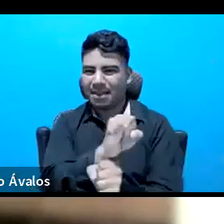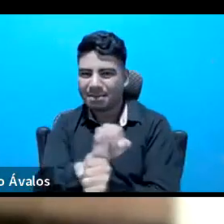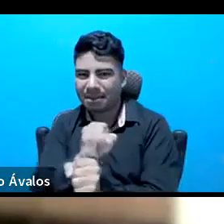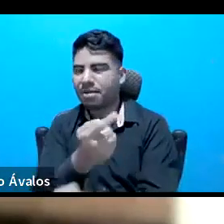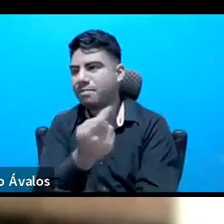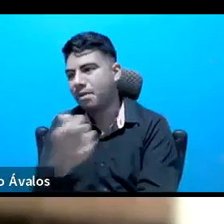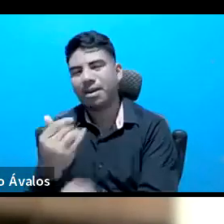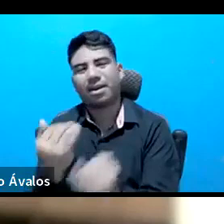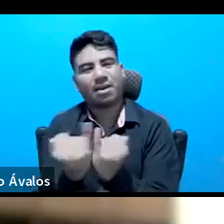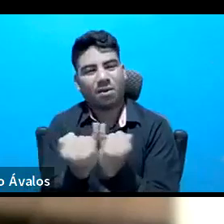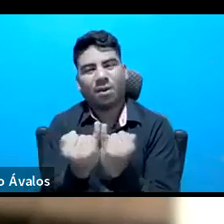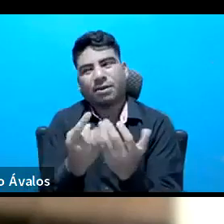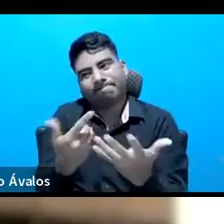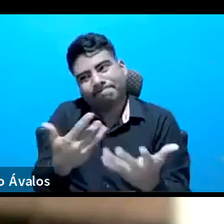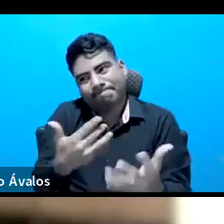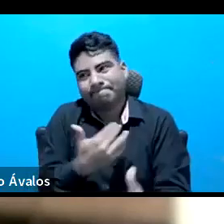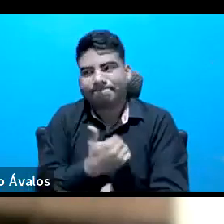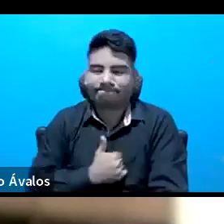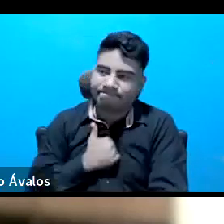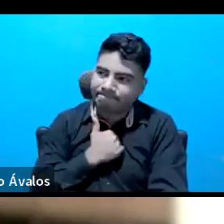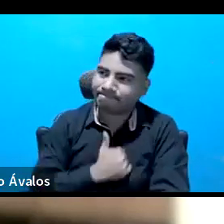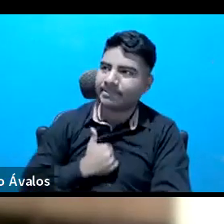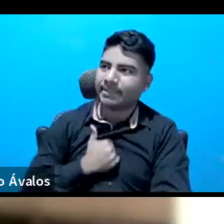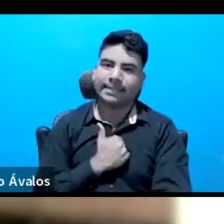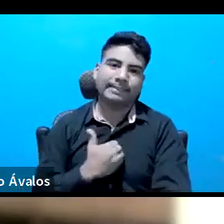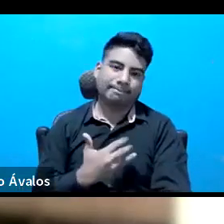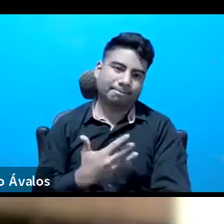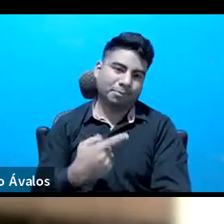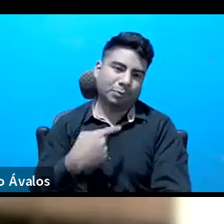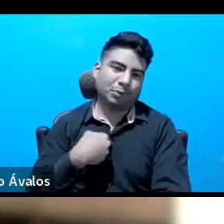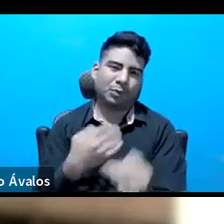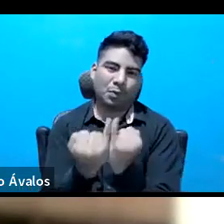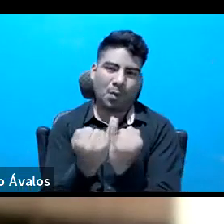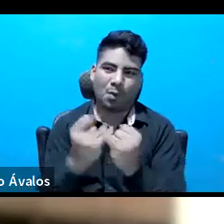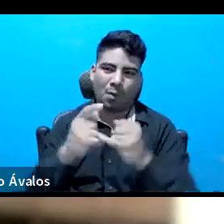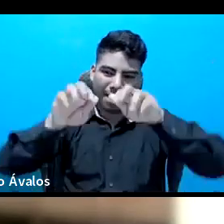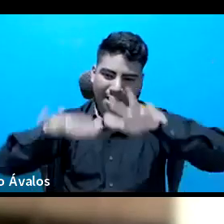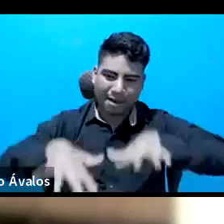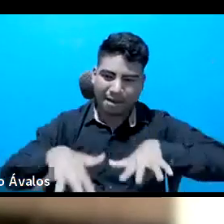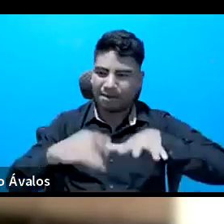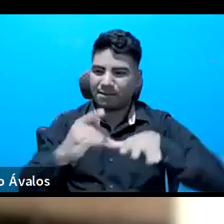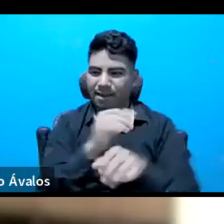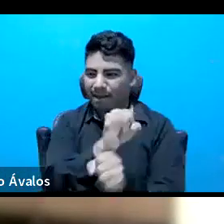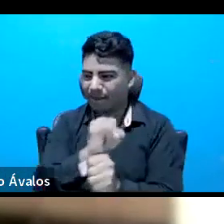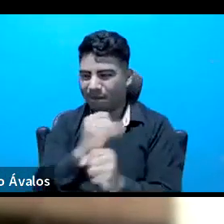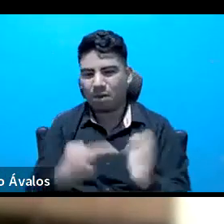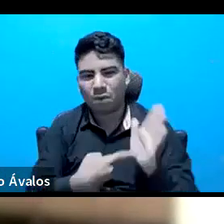Desafortunadamente, por ejemplo, yo dejé de escribir también pero ahorita. Me enfocado un poco más por